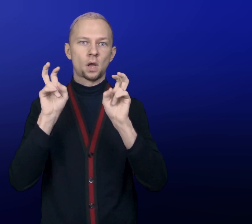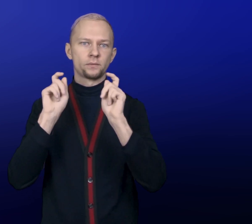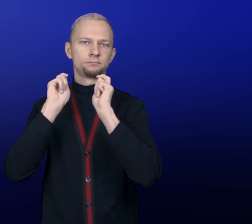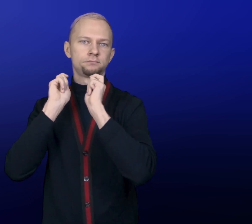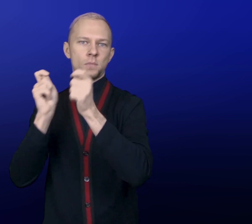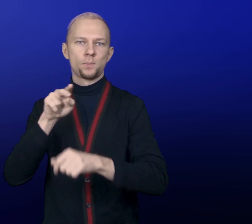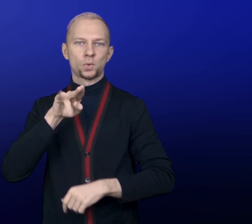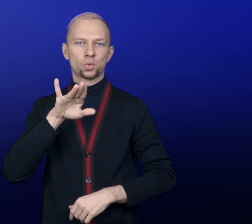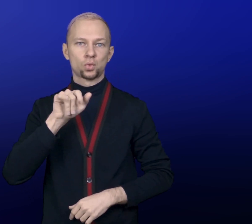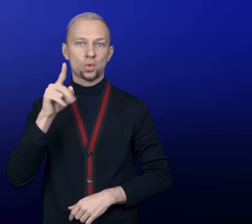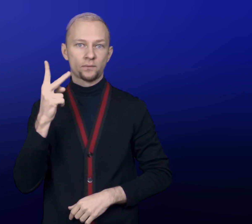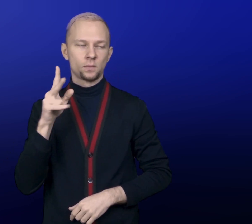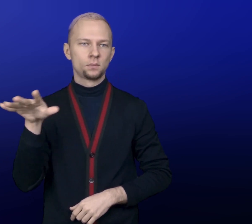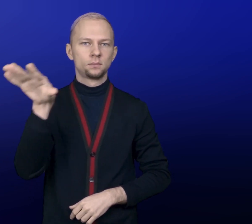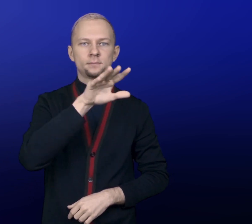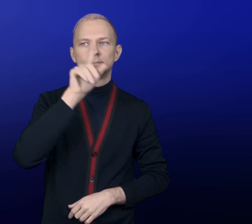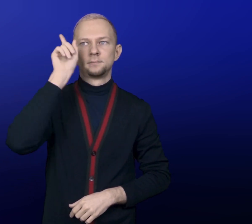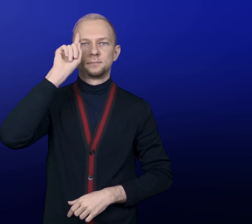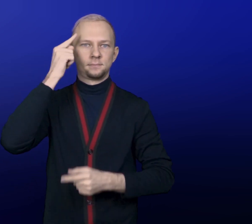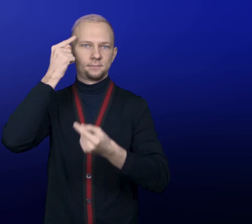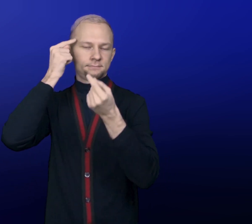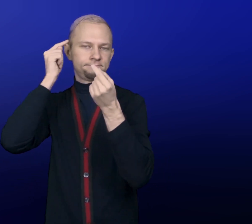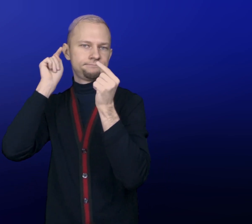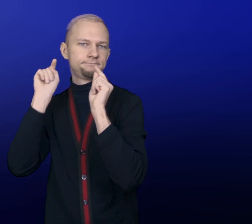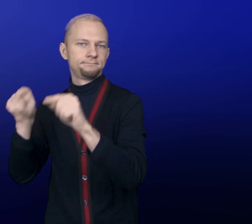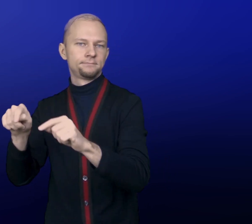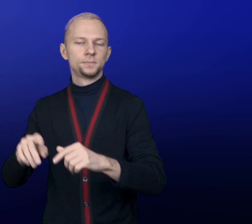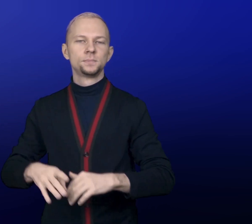и получило наименование: ПТУ № 2.